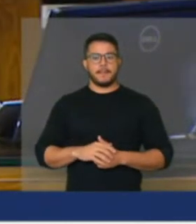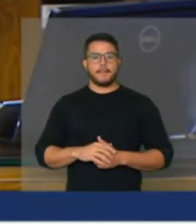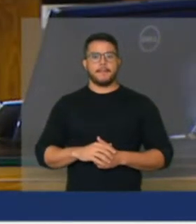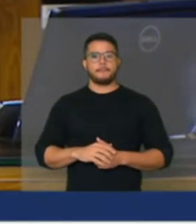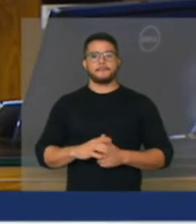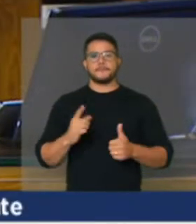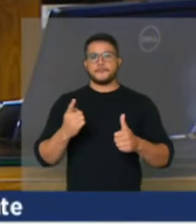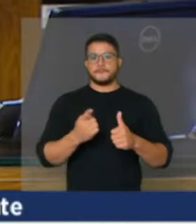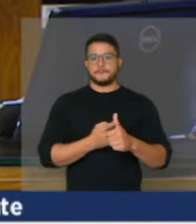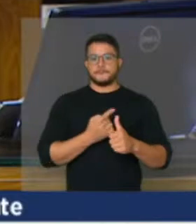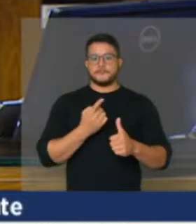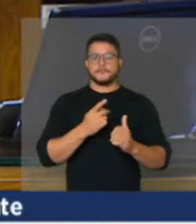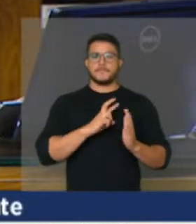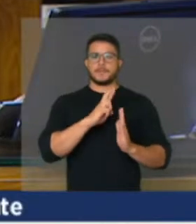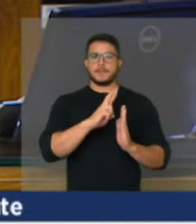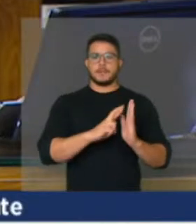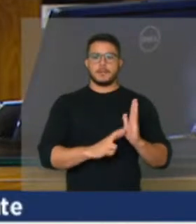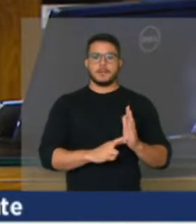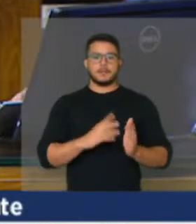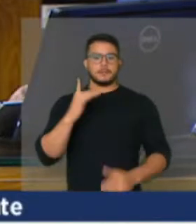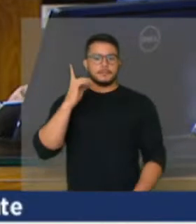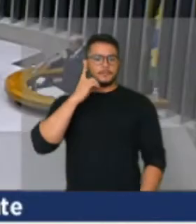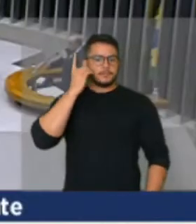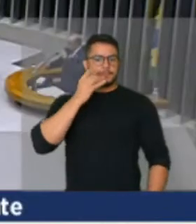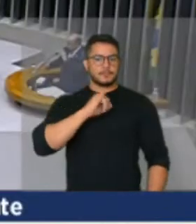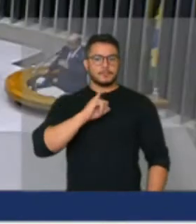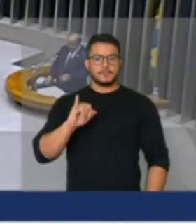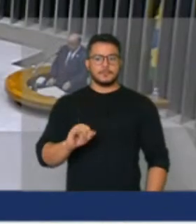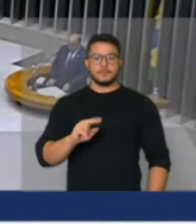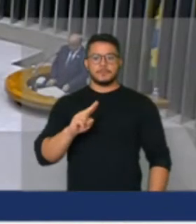RELATOR, DEPUTADO JÚLIO CÉ SAR. [DEPUTADO]: SENHOR PRESIDENTE, SENHORAS E